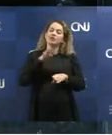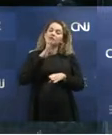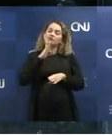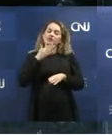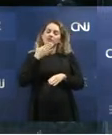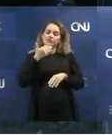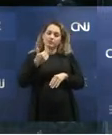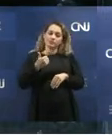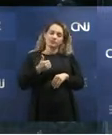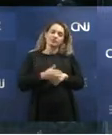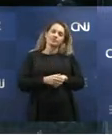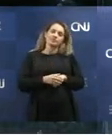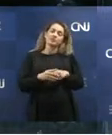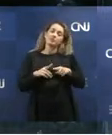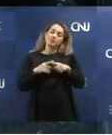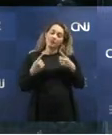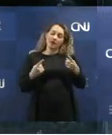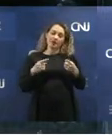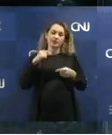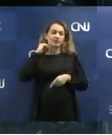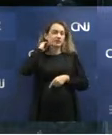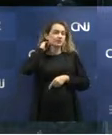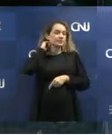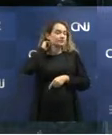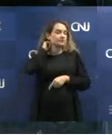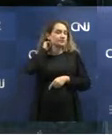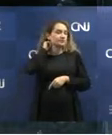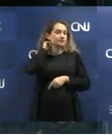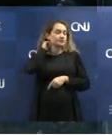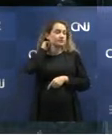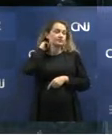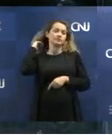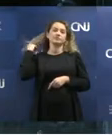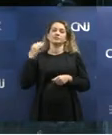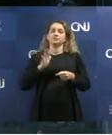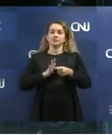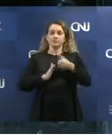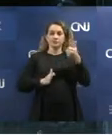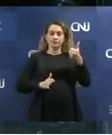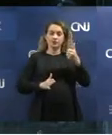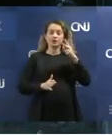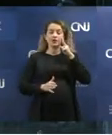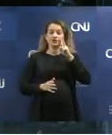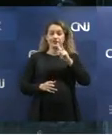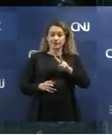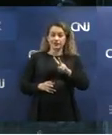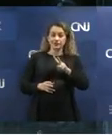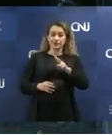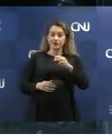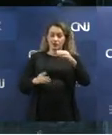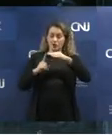mas a prioridade absoluta é o réu preso. A liberdade da pessoa e o bem maior de todos.